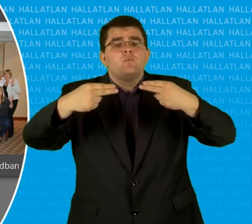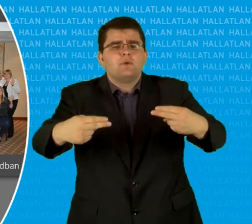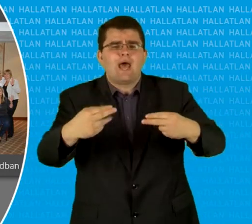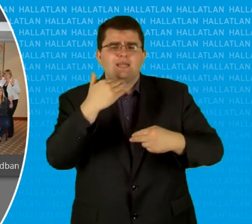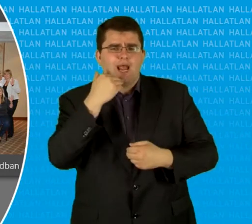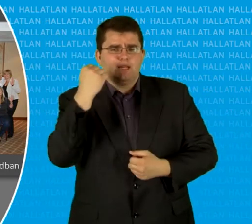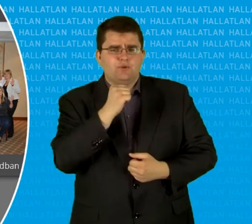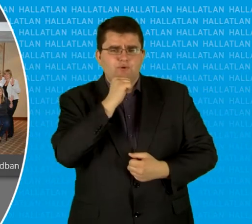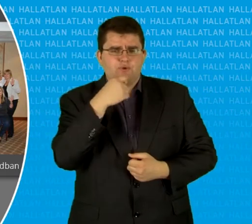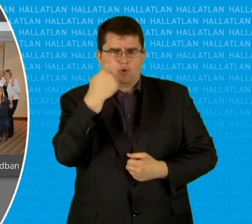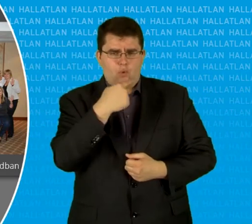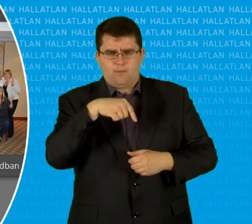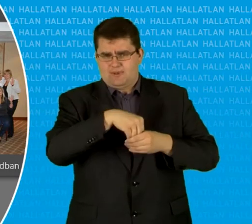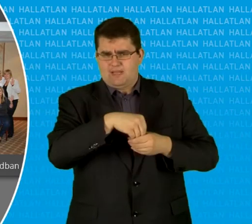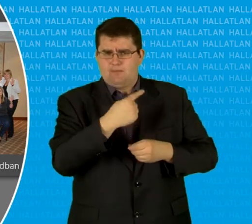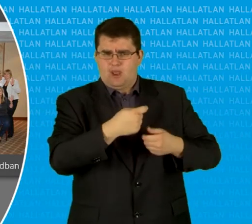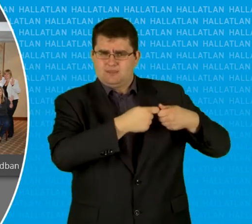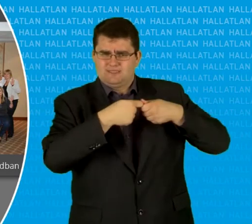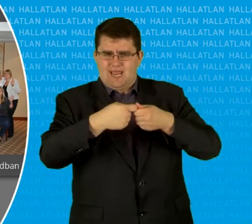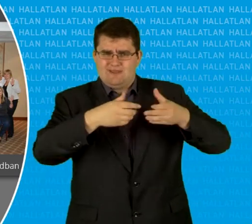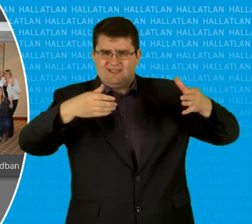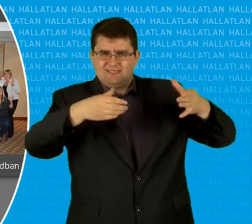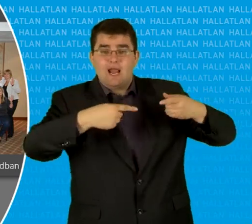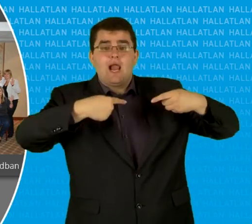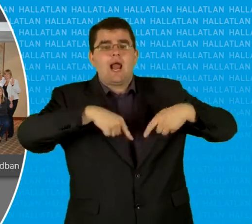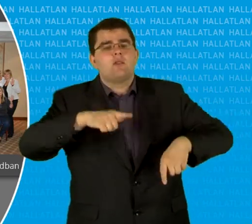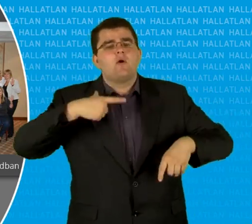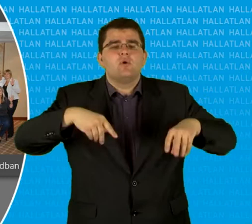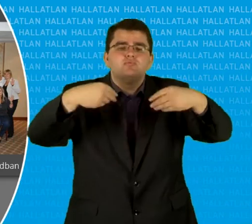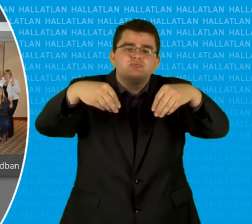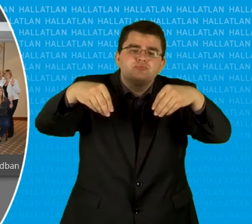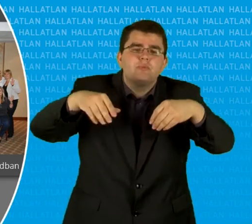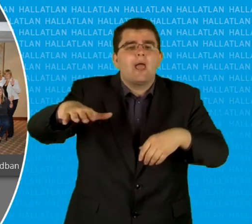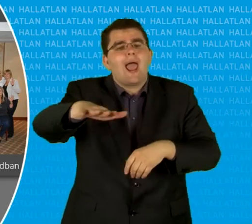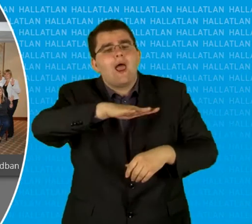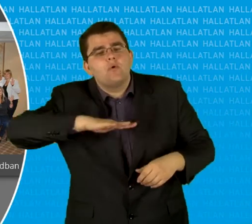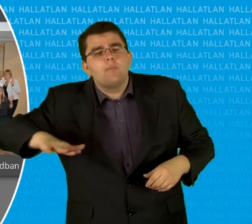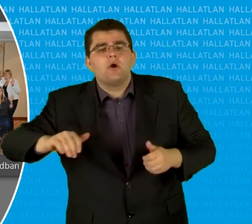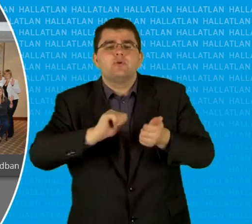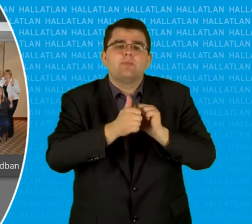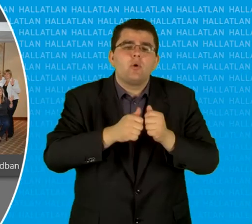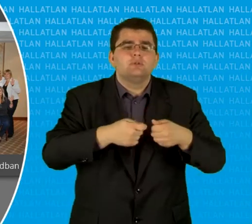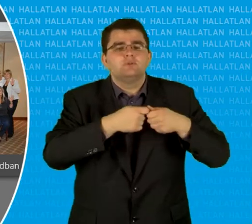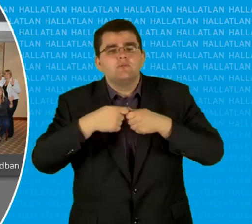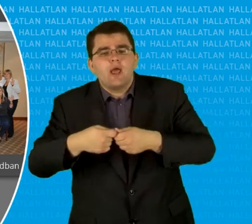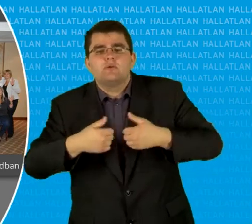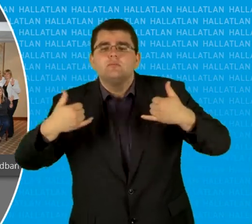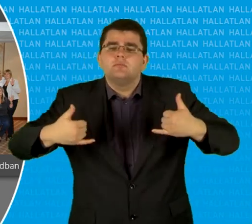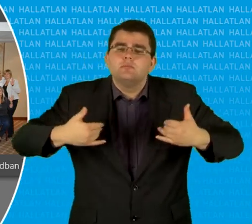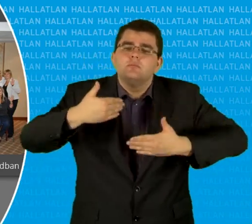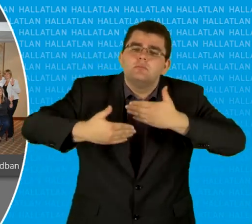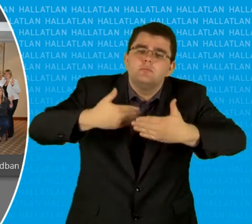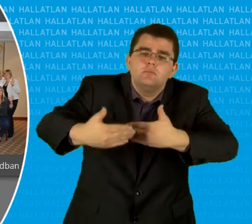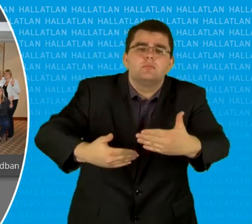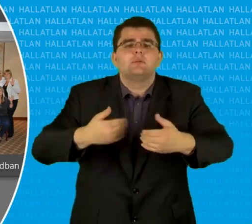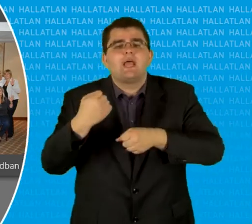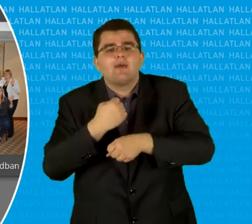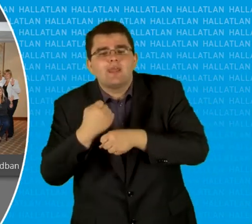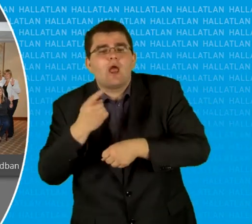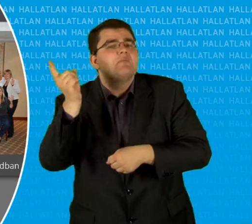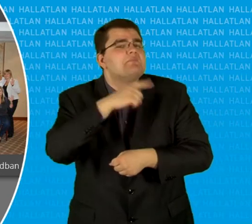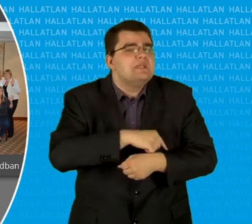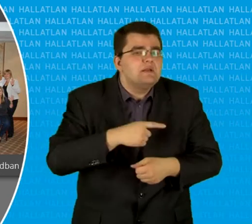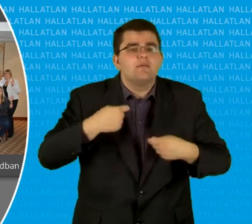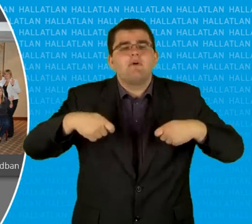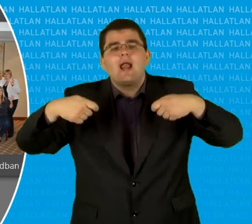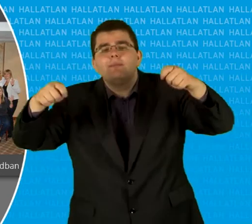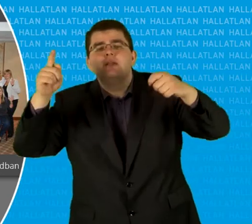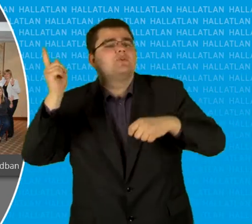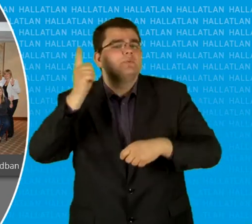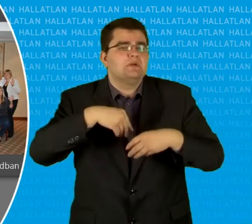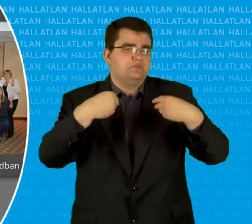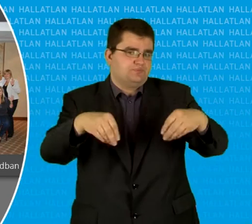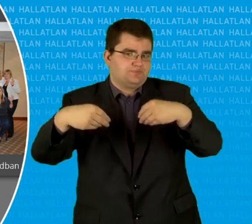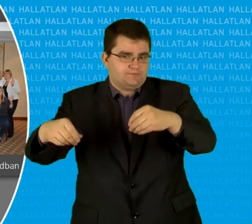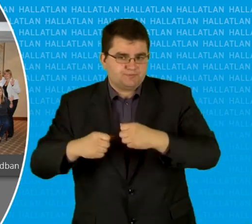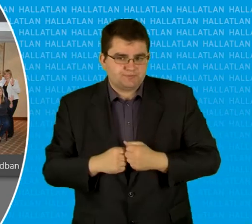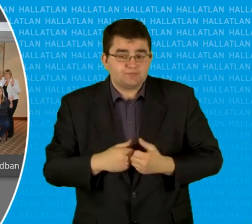Az EDSO elnöke beszámolt az európai sportszövetség jelenlegi tevékenységeiről,felépítéséről.